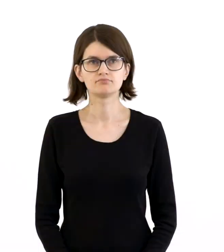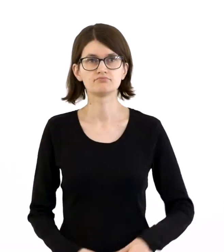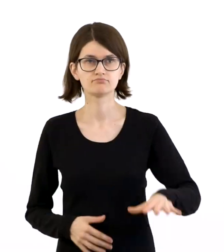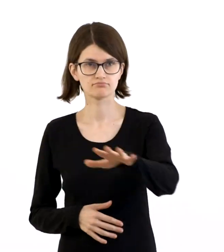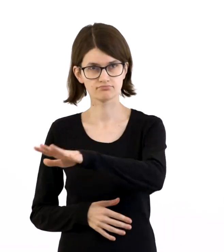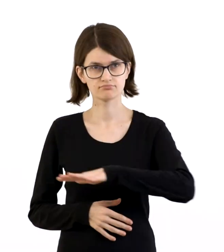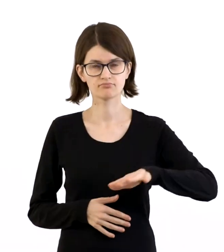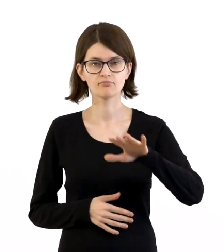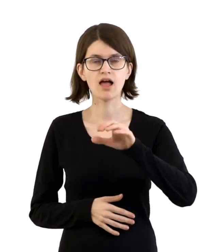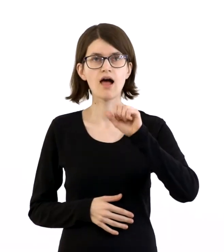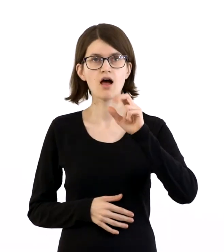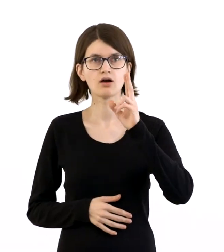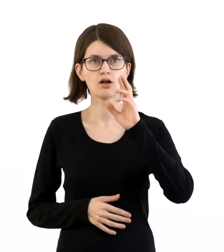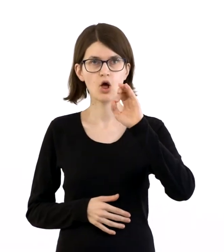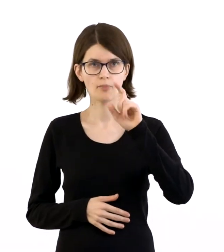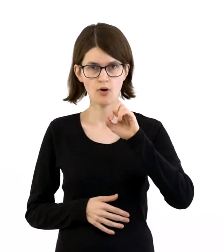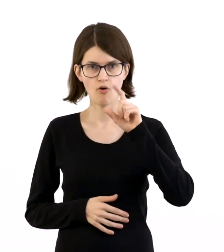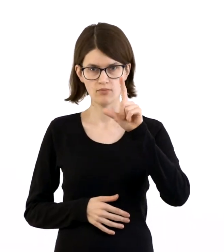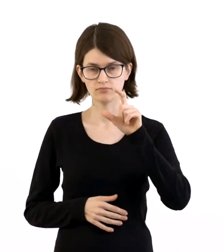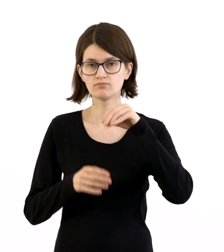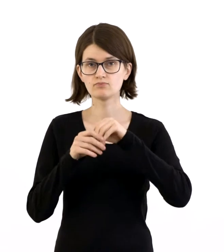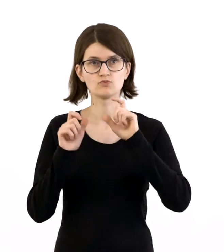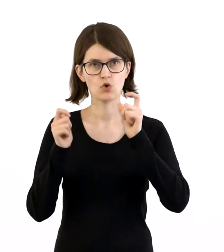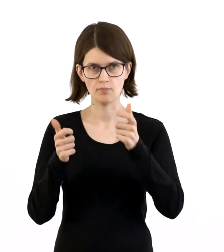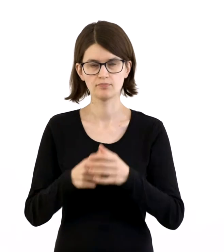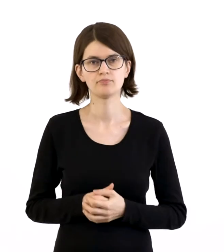Na terenie Akropolu znajdują się: